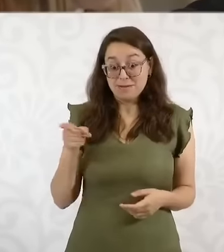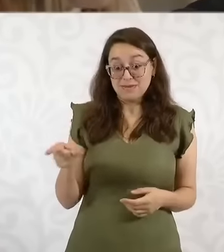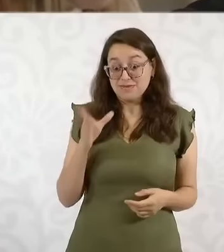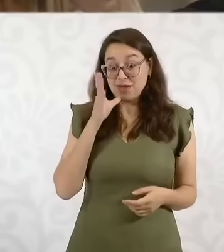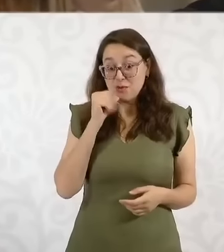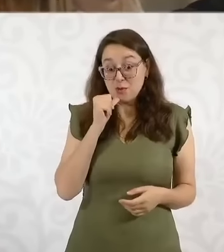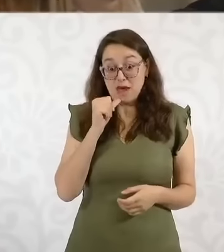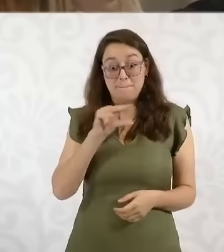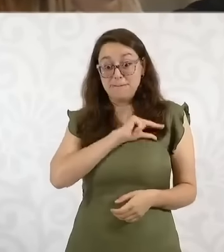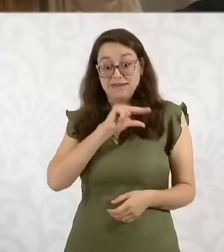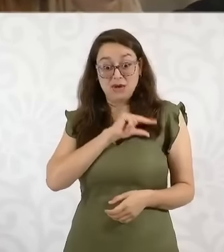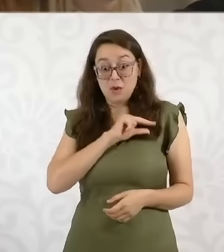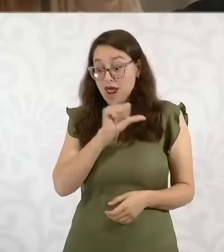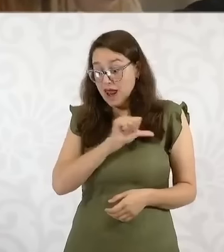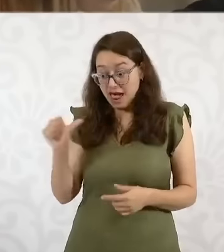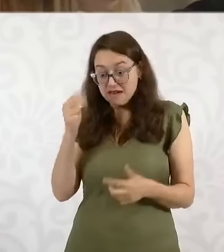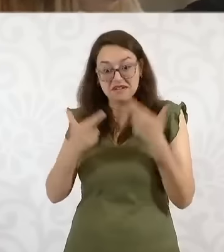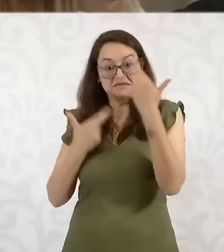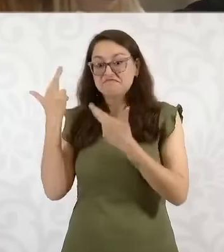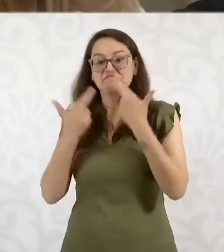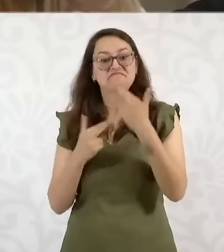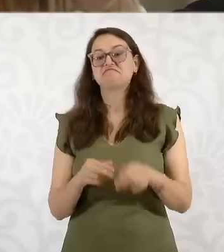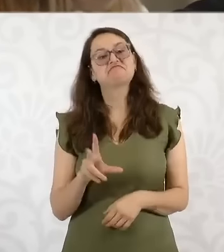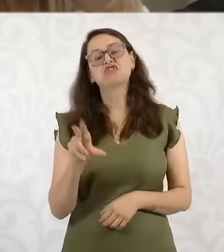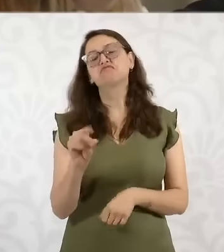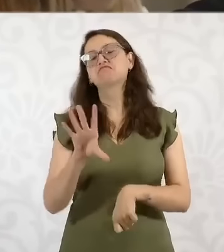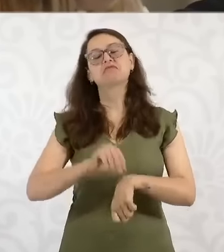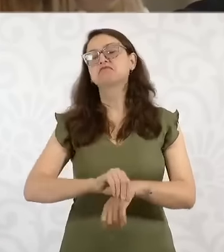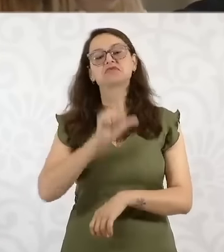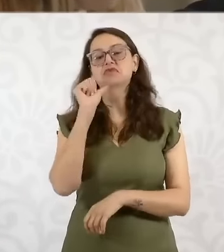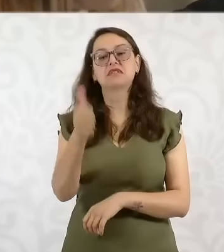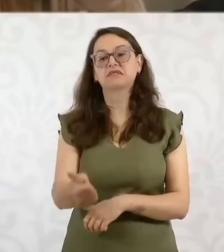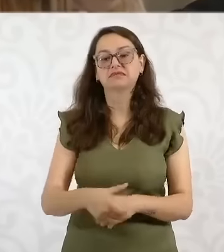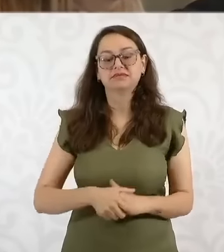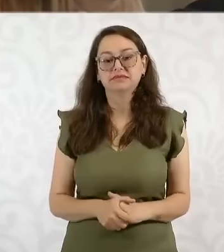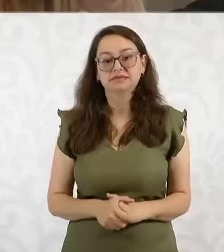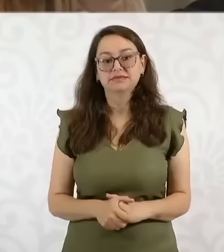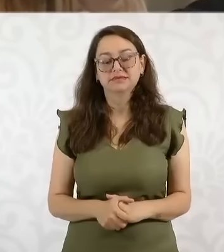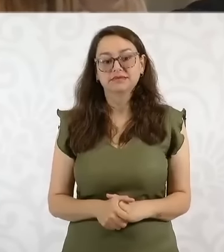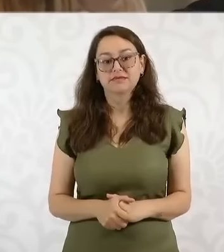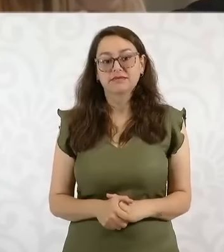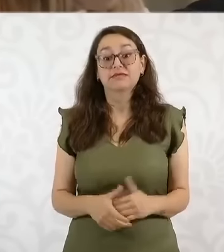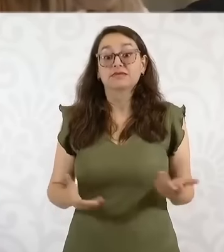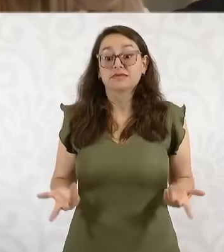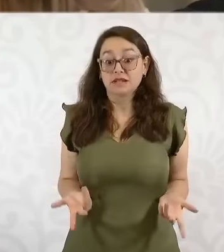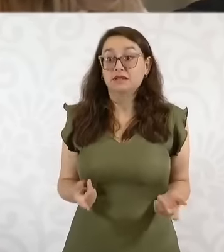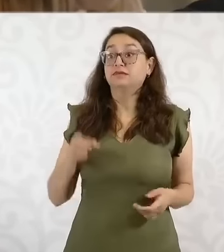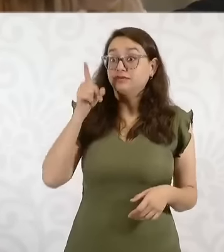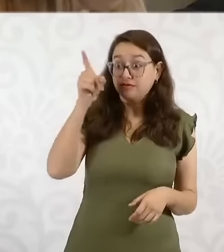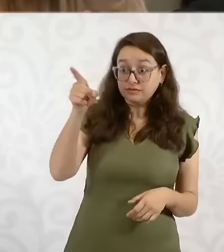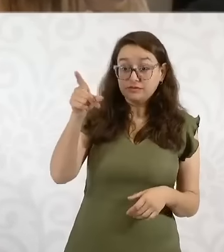una clínica a atenderse y entonces como la el Hospital General autoriza hasta marzo